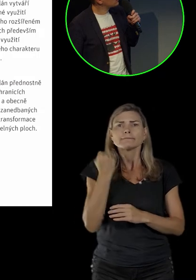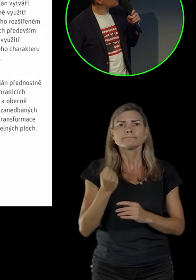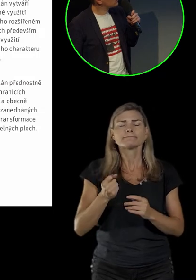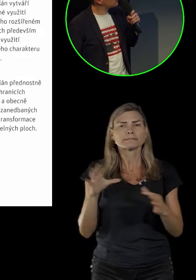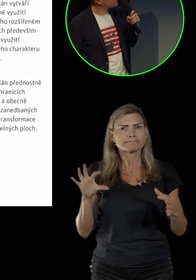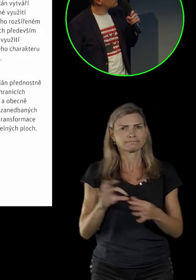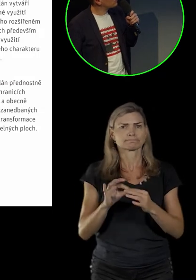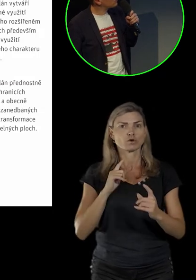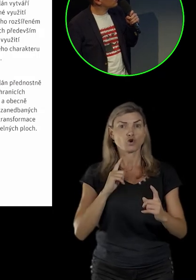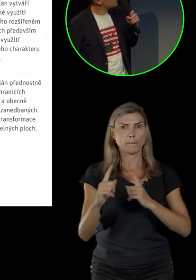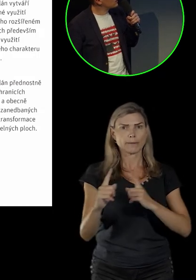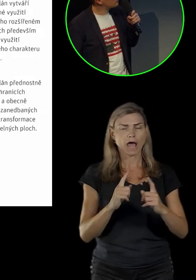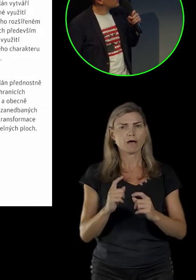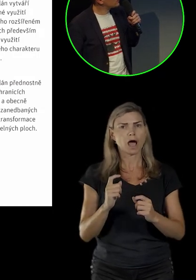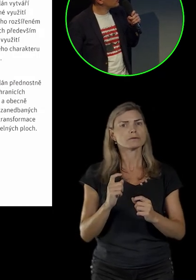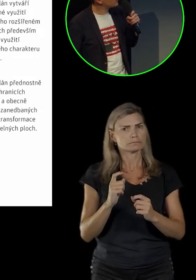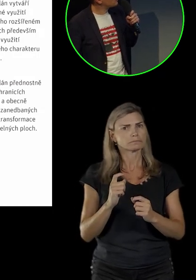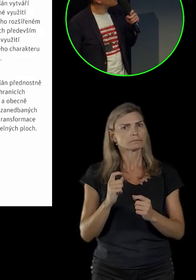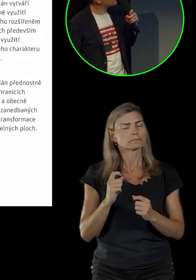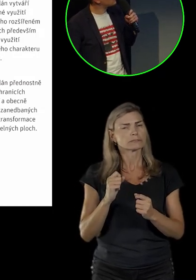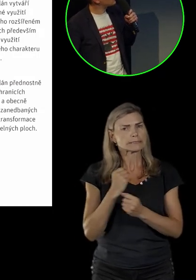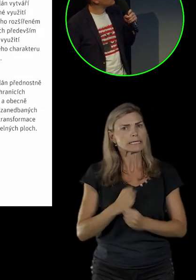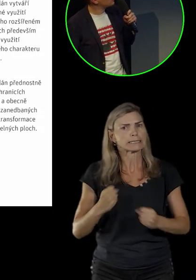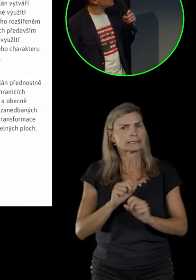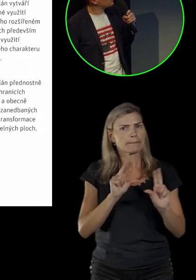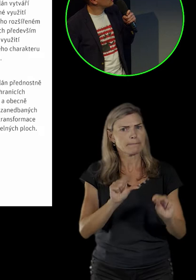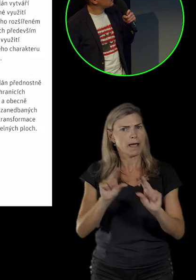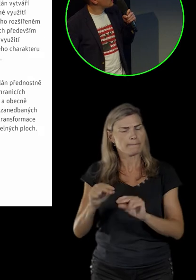kapacitní kolejové dopravy. V souladu s Plánem mobility a jinými strategickými dokumenty.